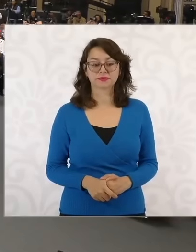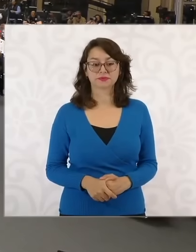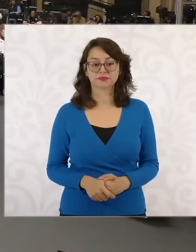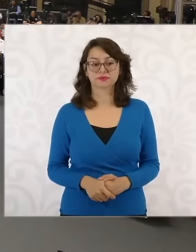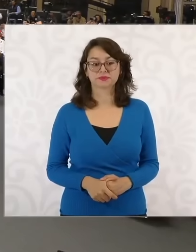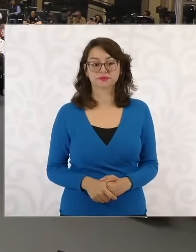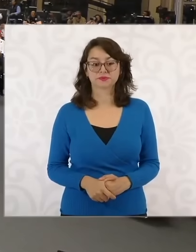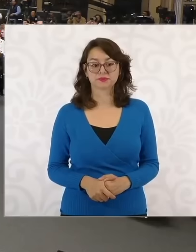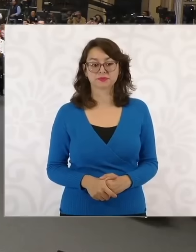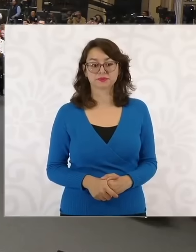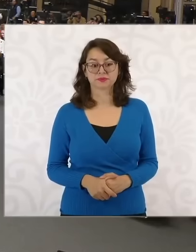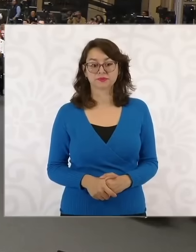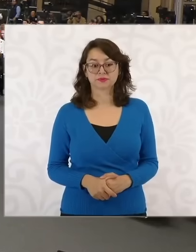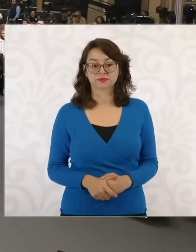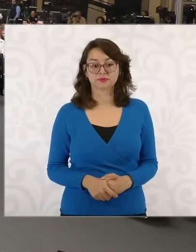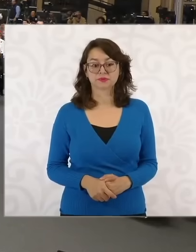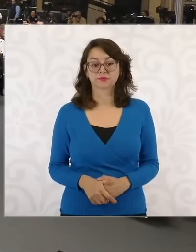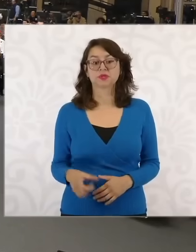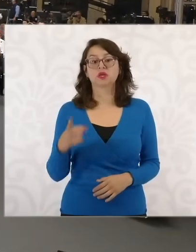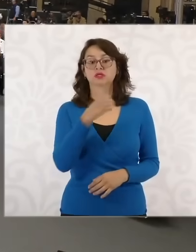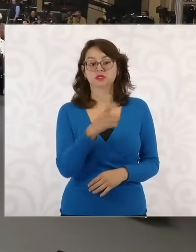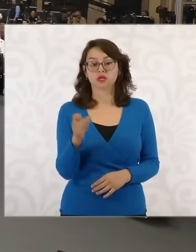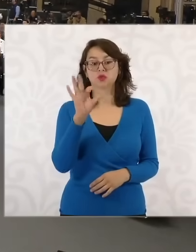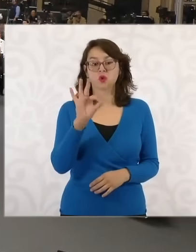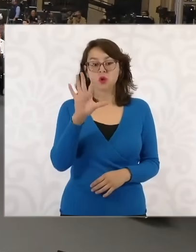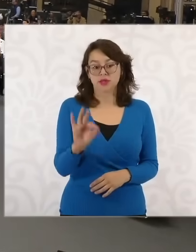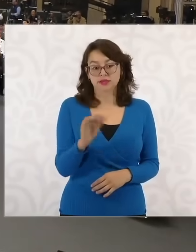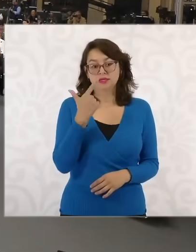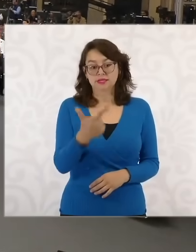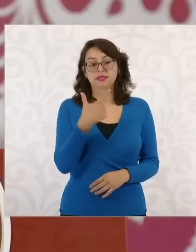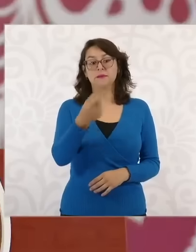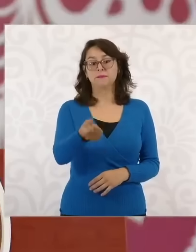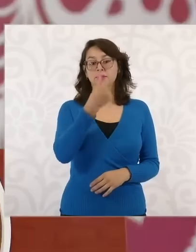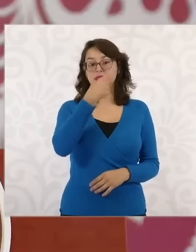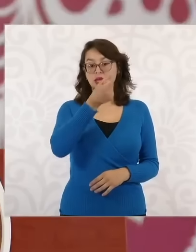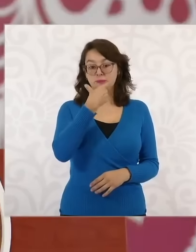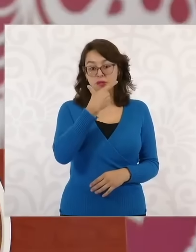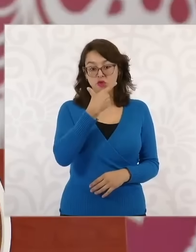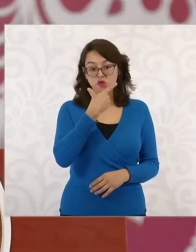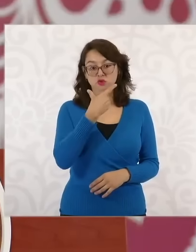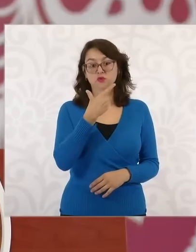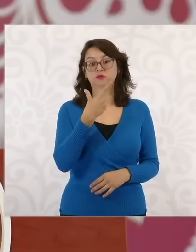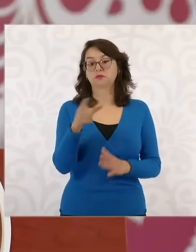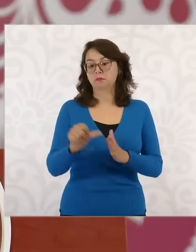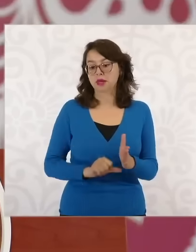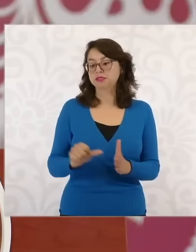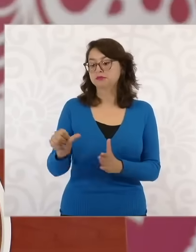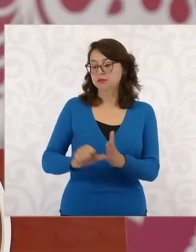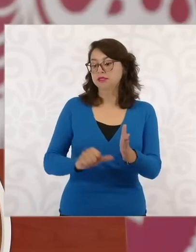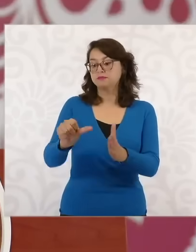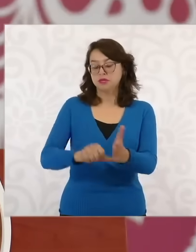Entonces son 147 medicamentos de primer nivel que se entregan cada mes. Ya hubo una primera